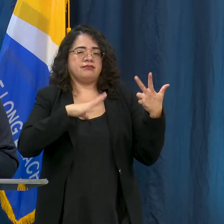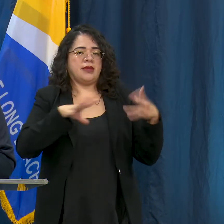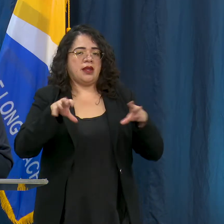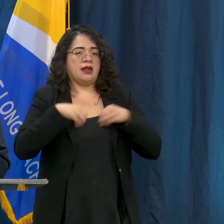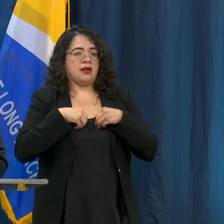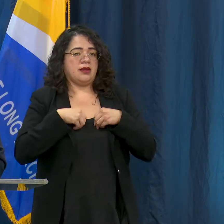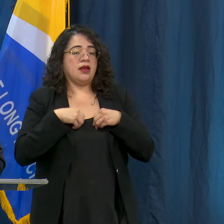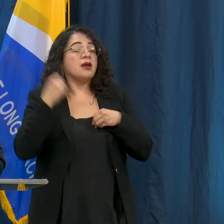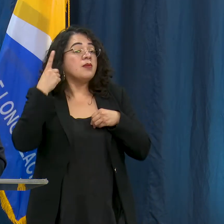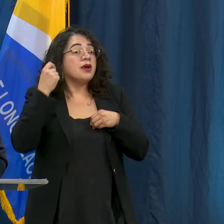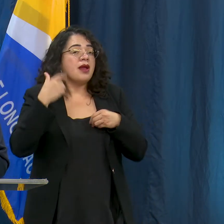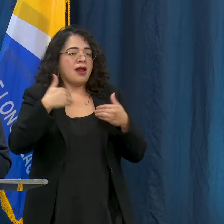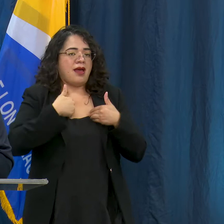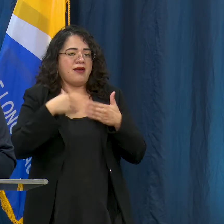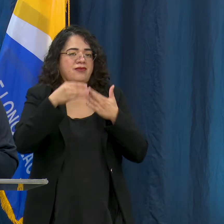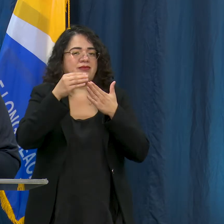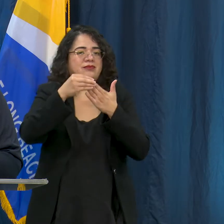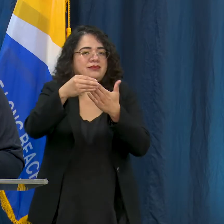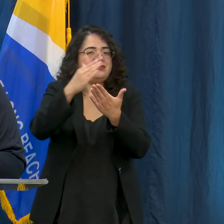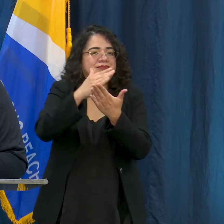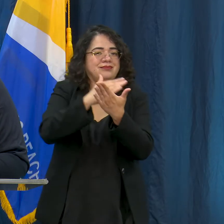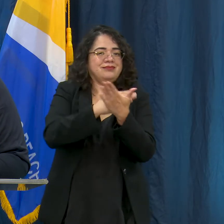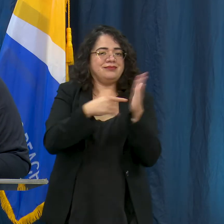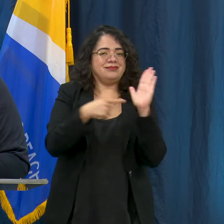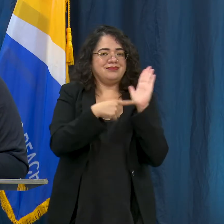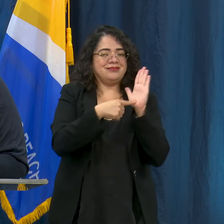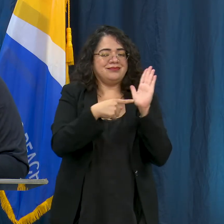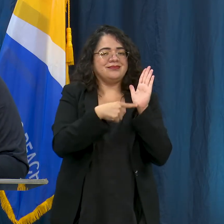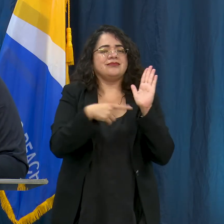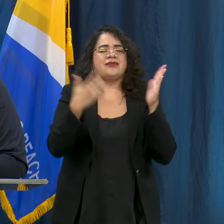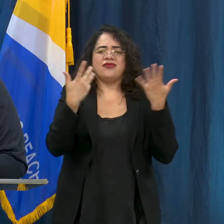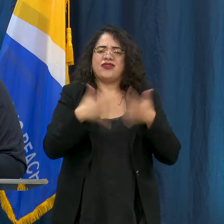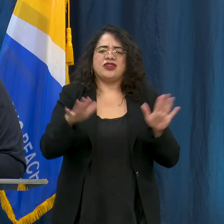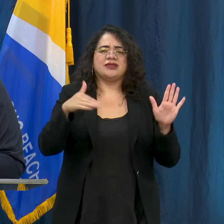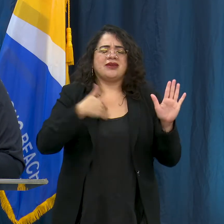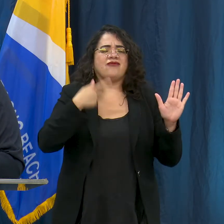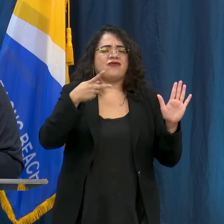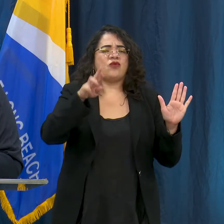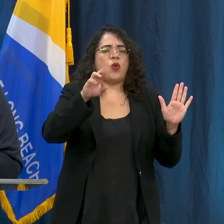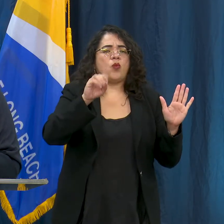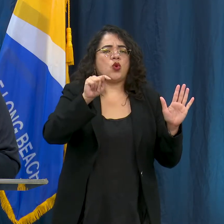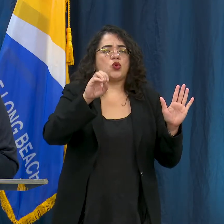pero solo con Portas establecido as para guarantees our que estén muy Segura's al